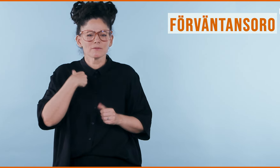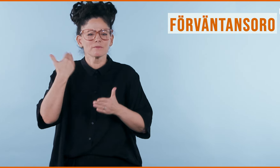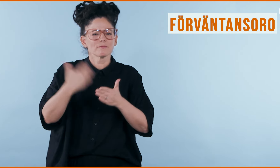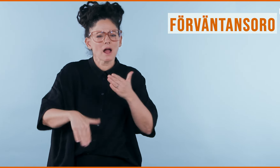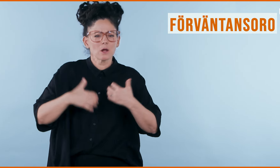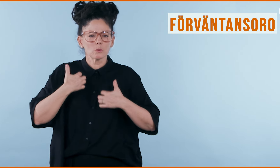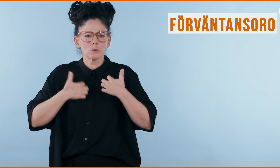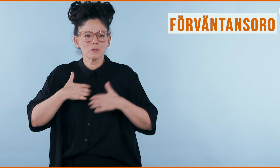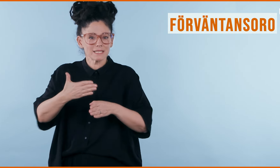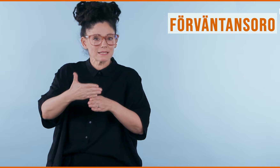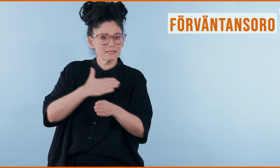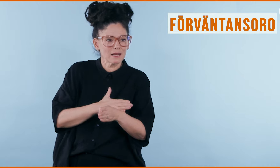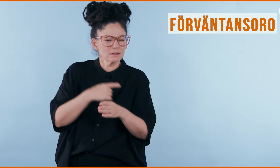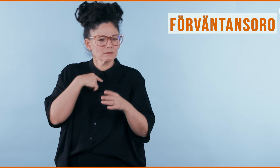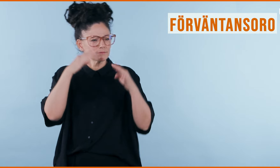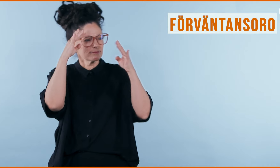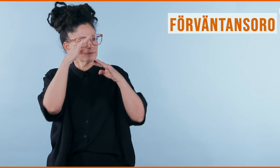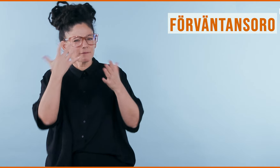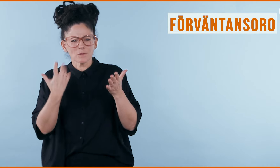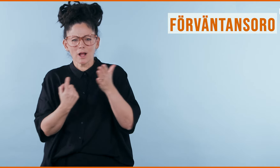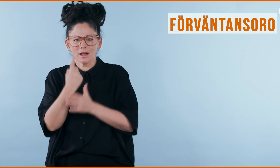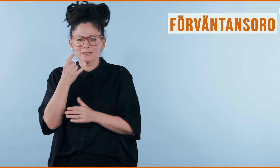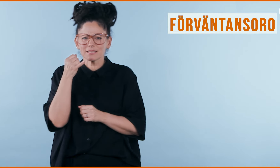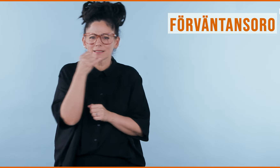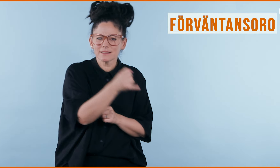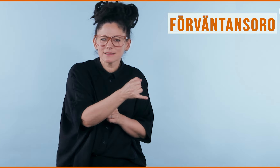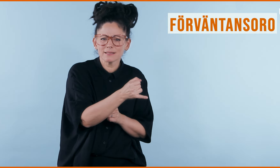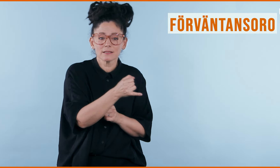jag har tidigare negativa erfarenheter och är orolig. Vad kommer hända på besöket?